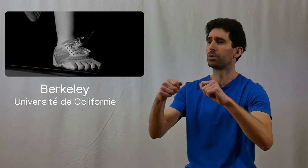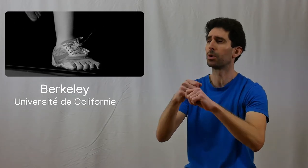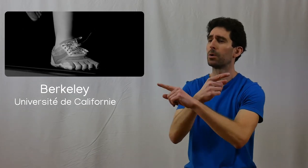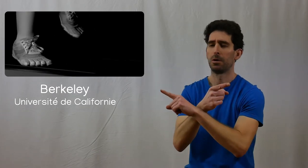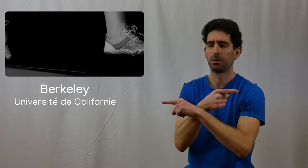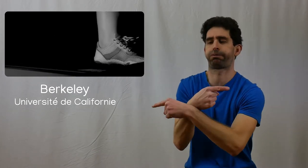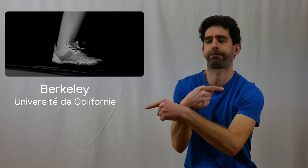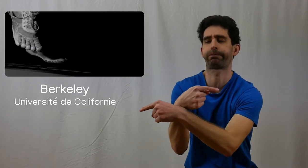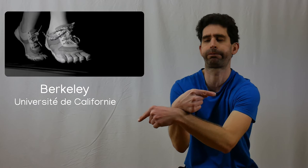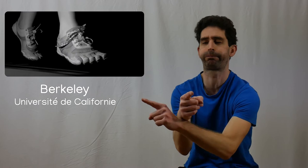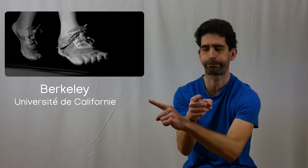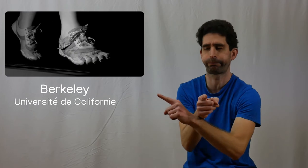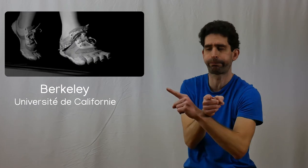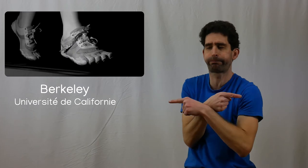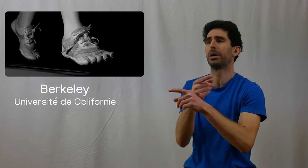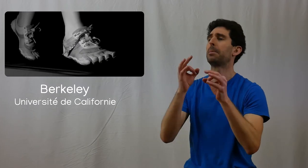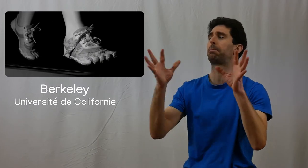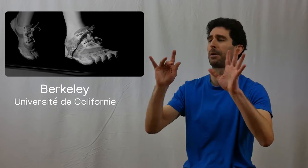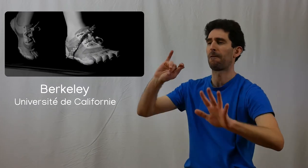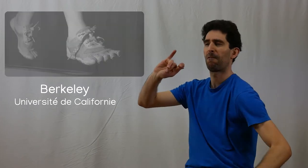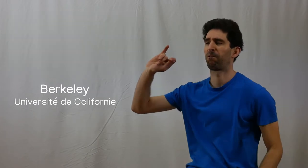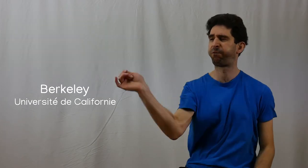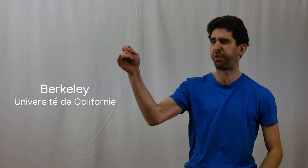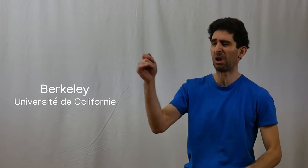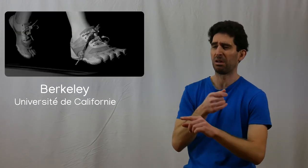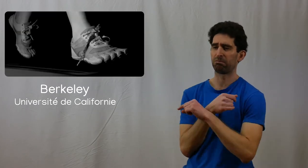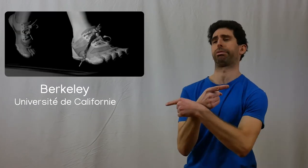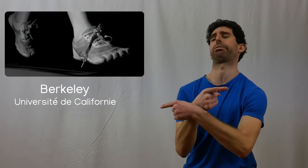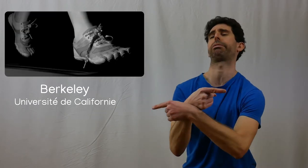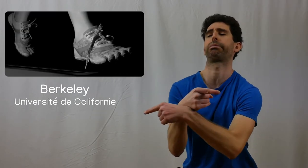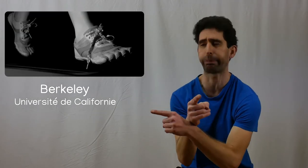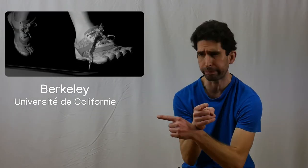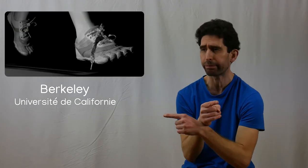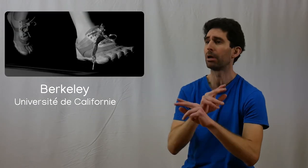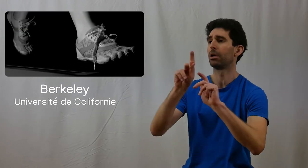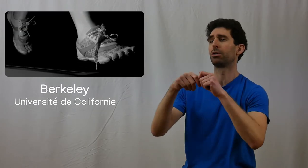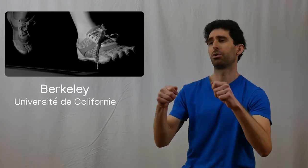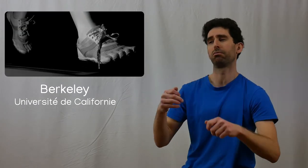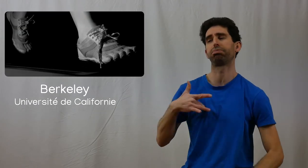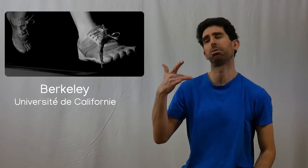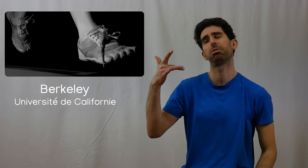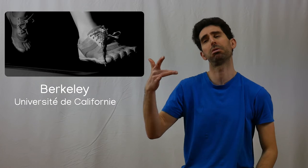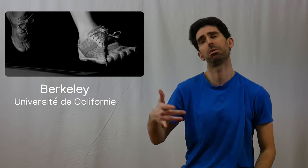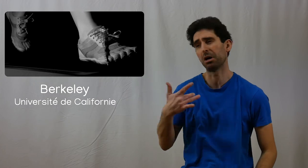les extrémités du noeud partent en avant puis en arrière, un peu comme un fouet. Le pauvre noeud,